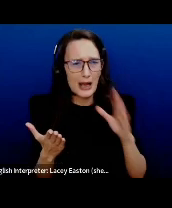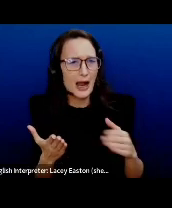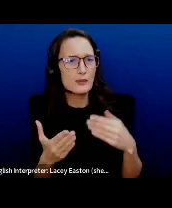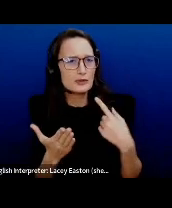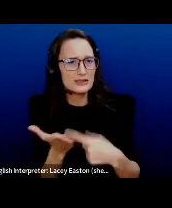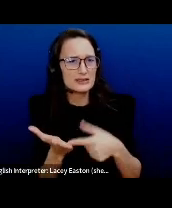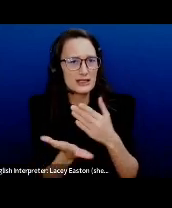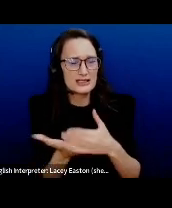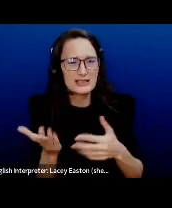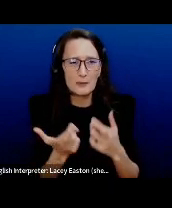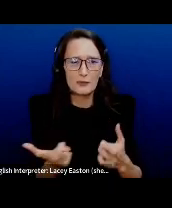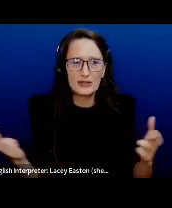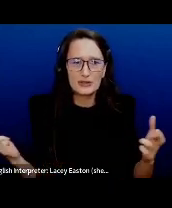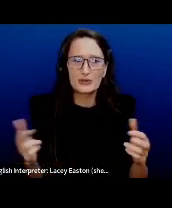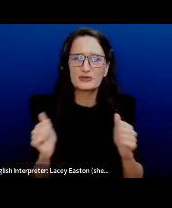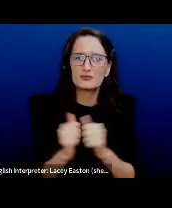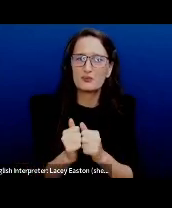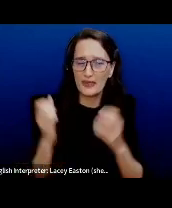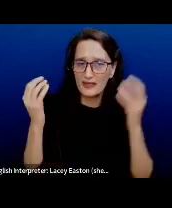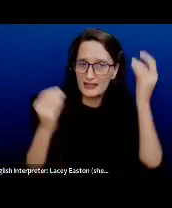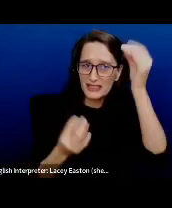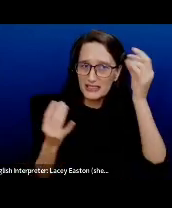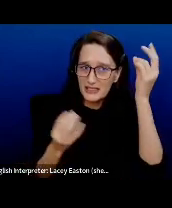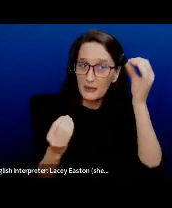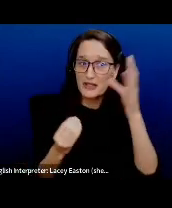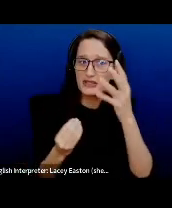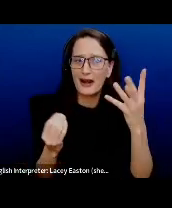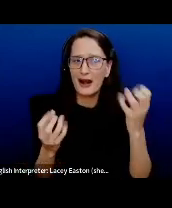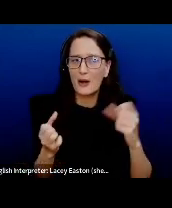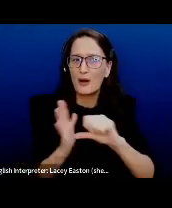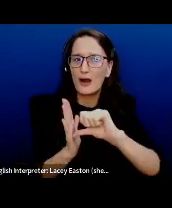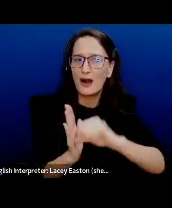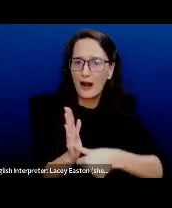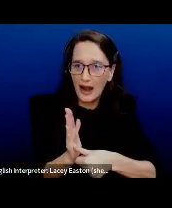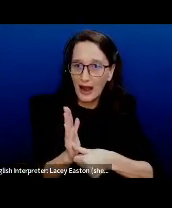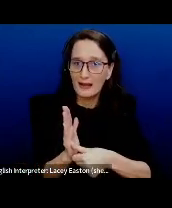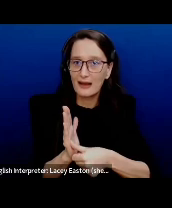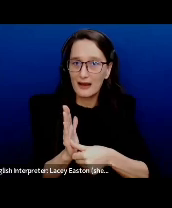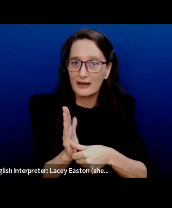con esta consideración. Quiero destacar que colegas del